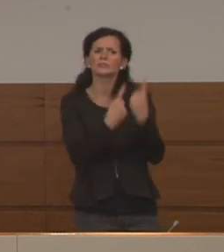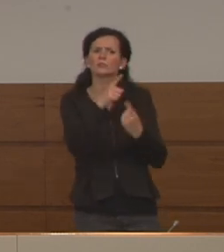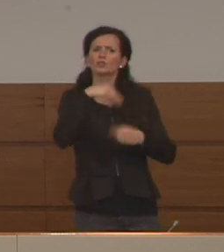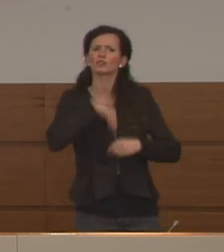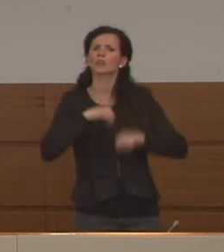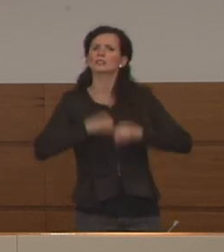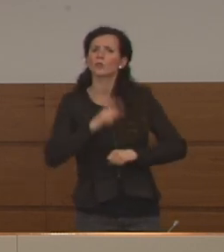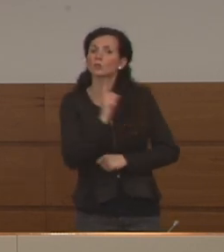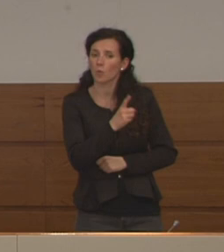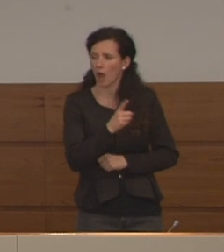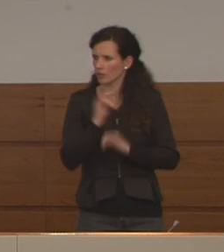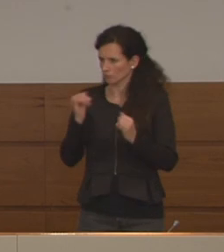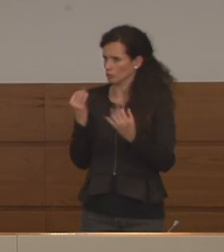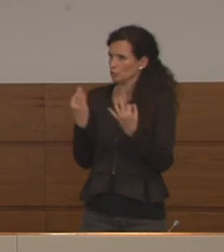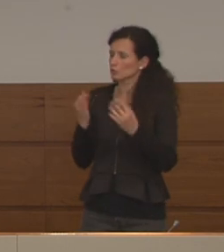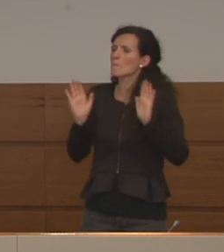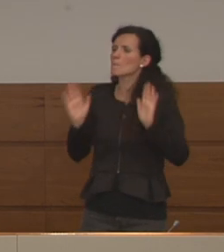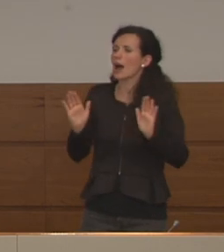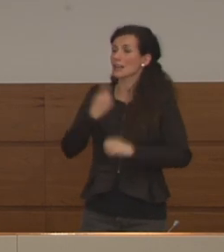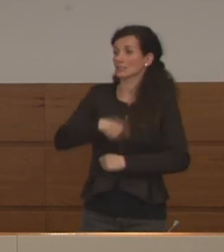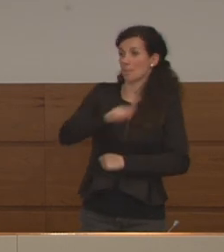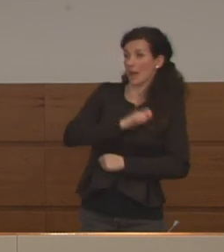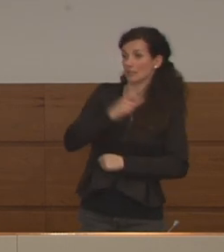No, certo.però immagino che Spagna e Germania,